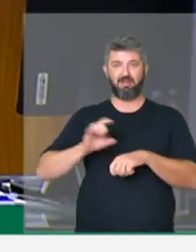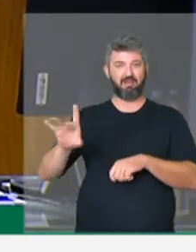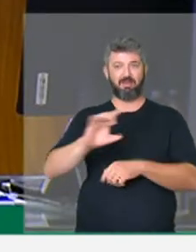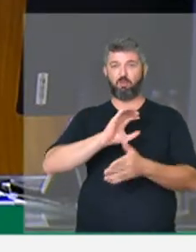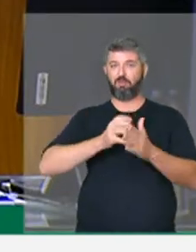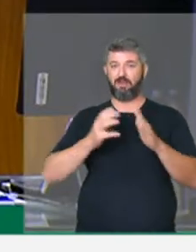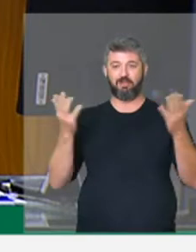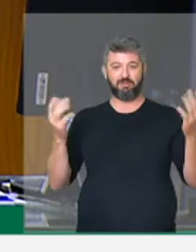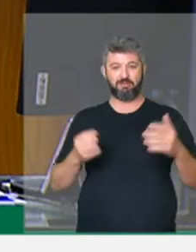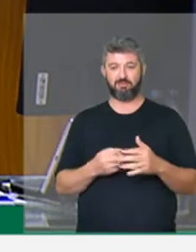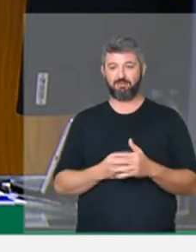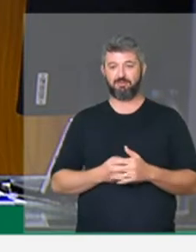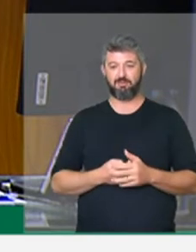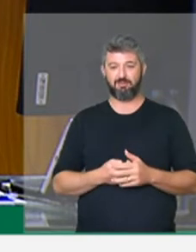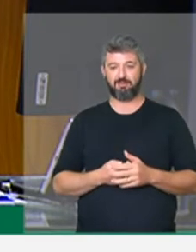EU ACHO QUE ESSA DISCUSSÃO MOSTRA QUE O RELATÓRIO, O PLV